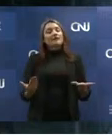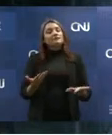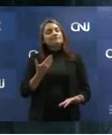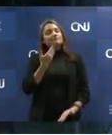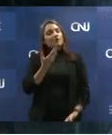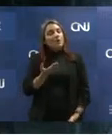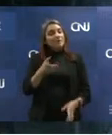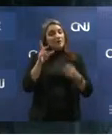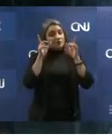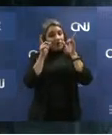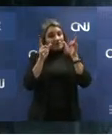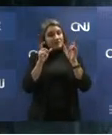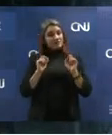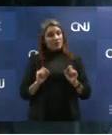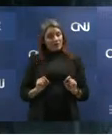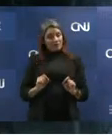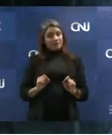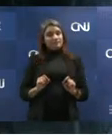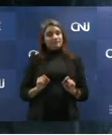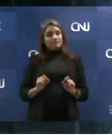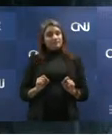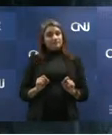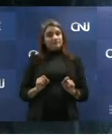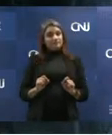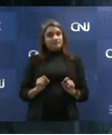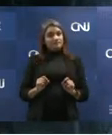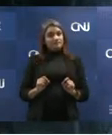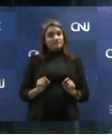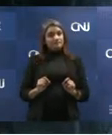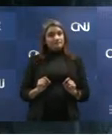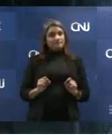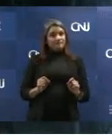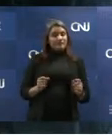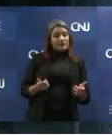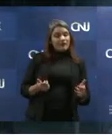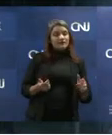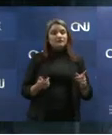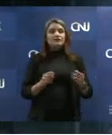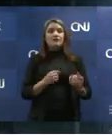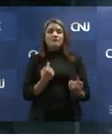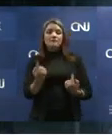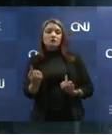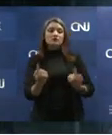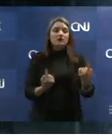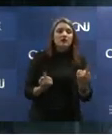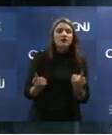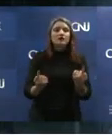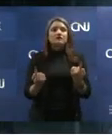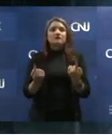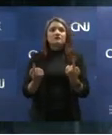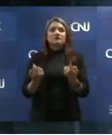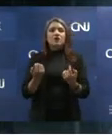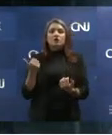de que a alternância e sucessividade, mas não é propriamente uma tese que foi adotada por esse conselho.